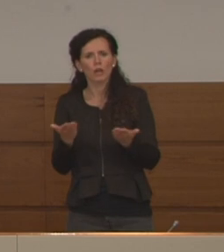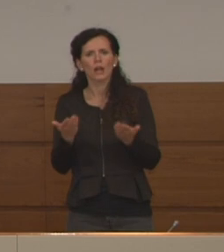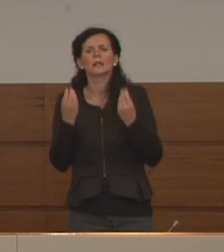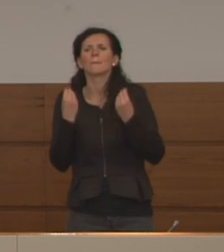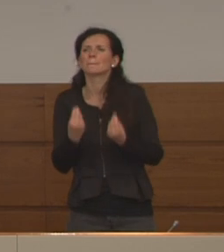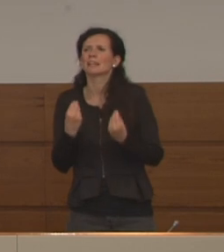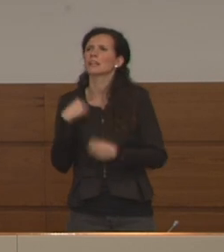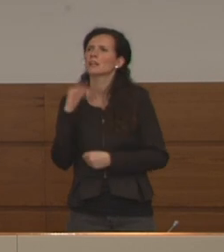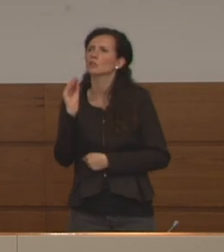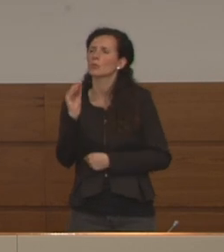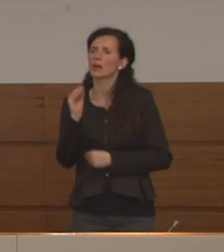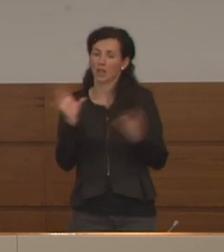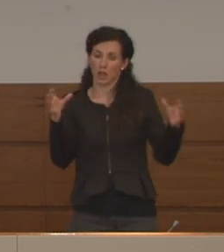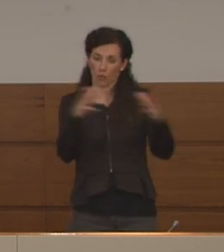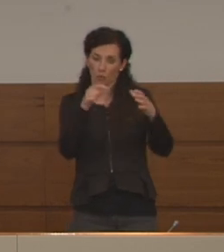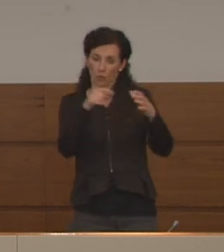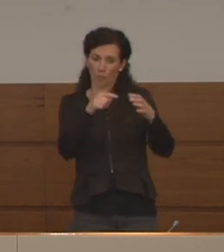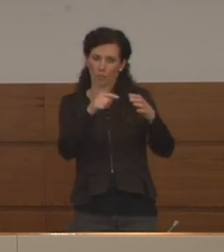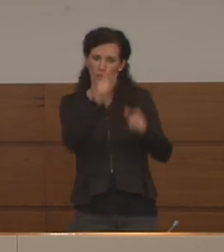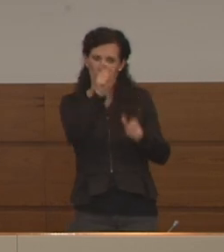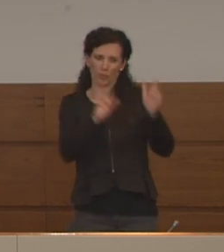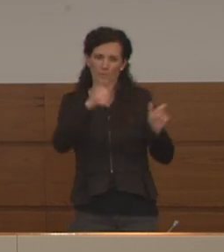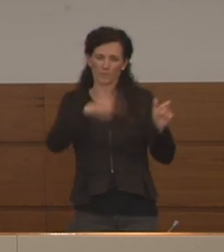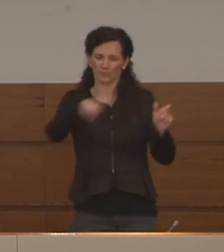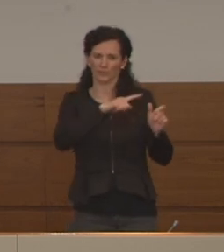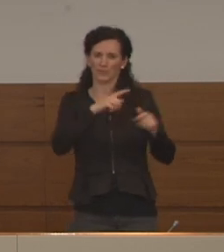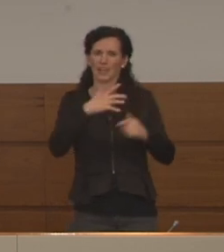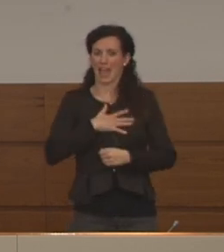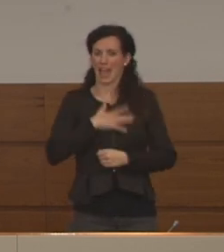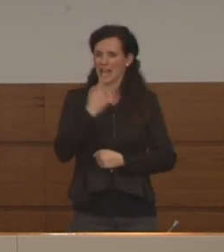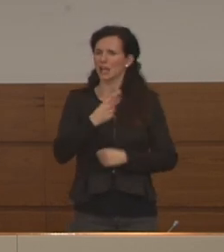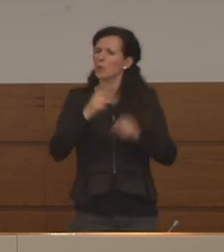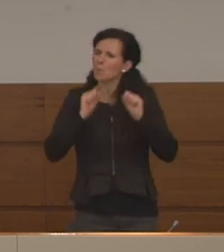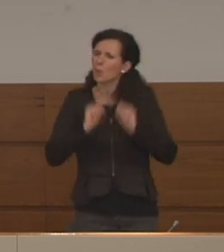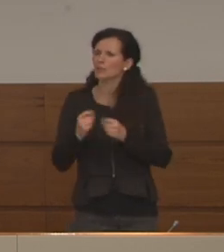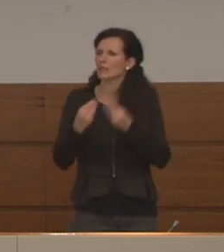evidentemente abbastanza e tempestivamente tutelata con tamponi,